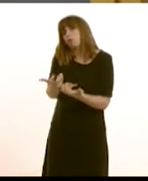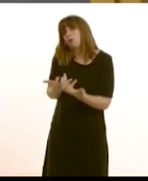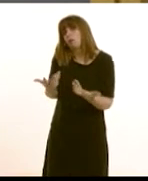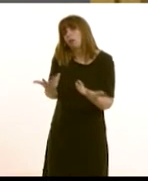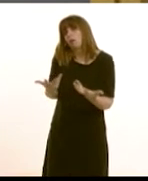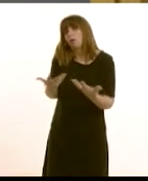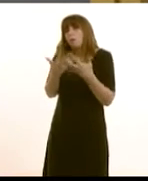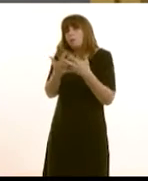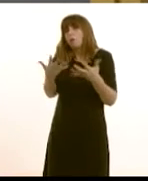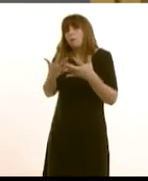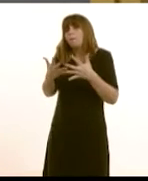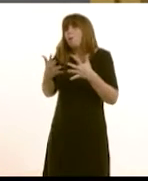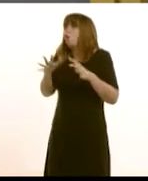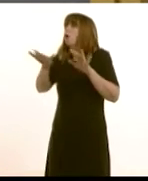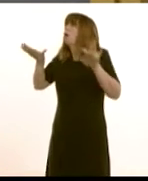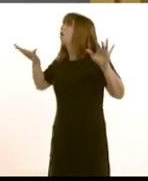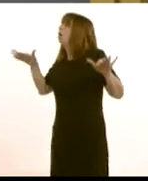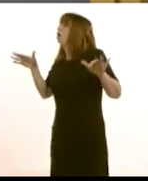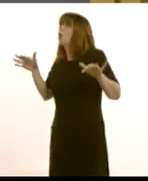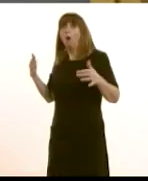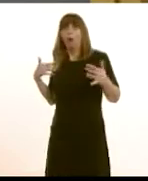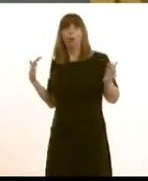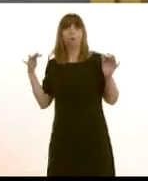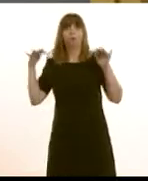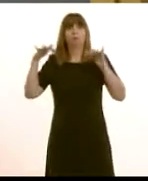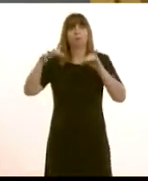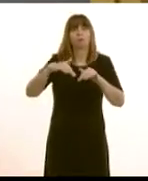stori a dathlu ein treftadaeth ni yn y diwydiant copr?